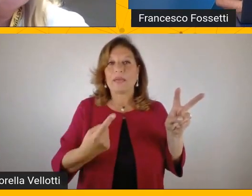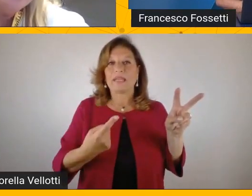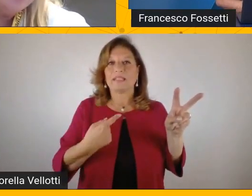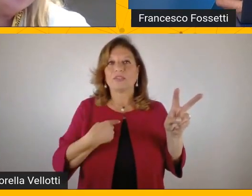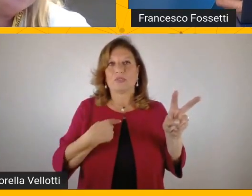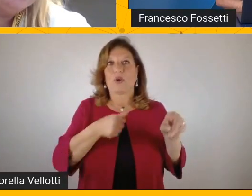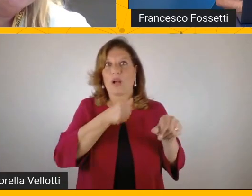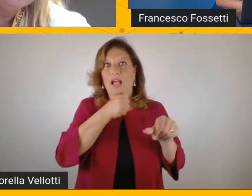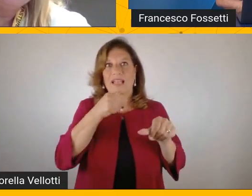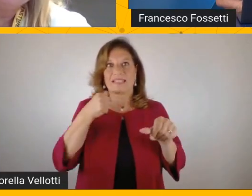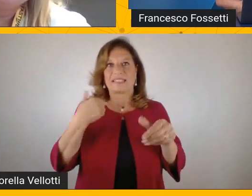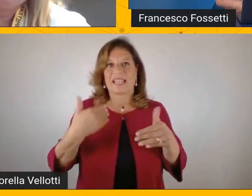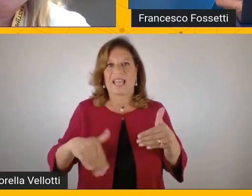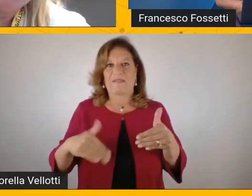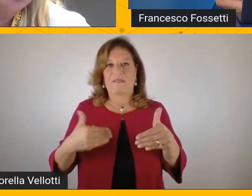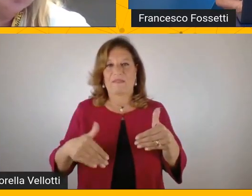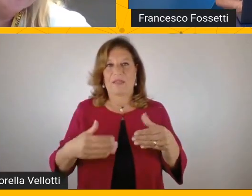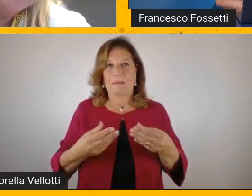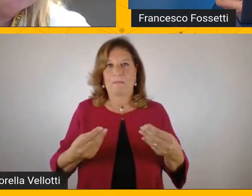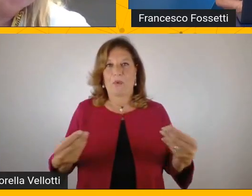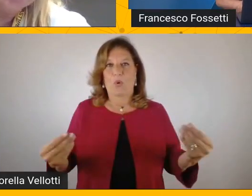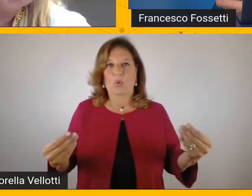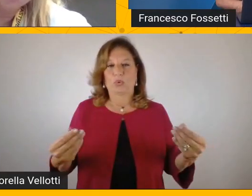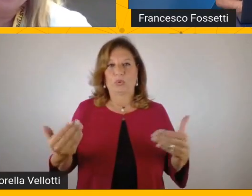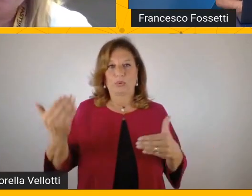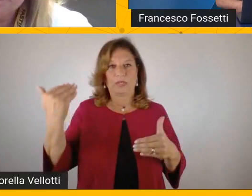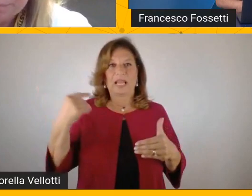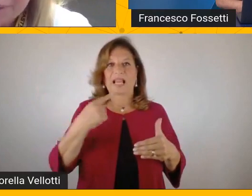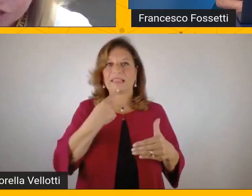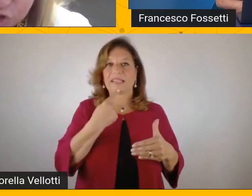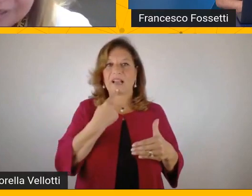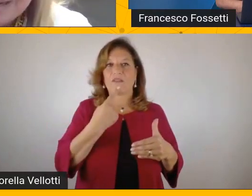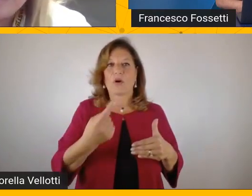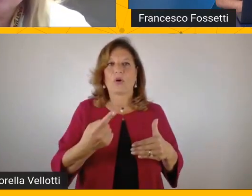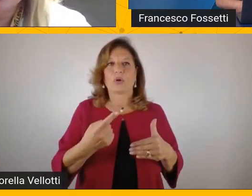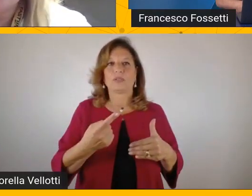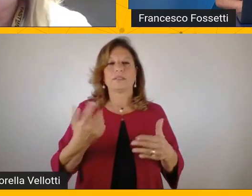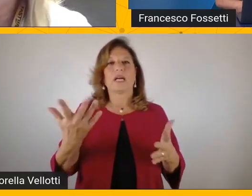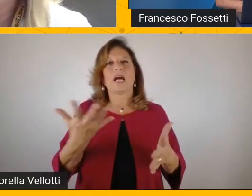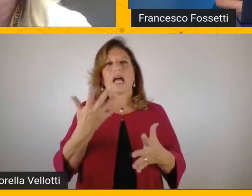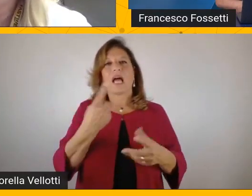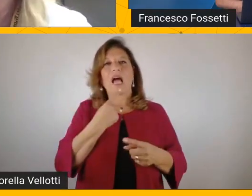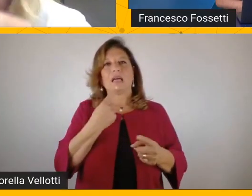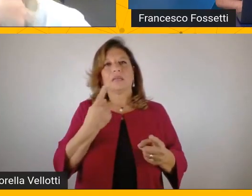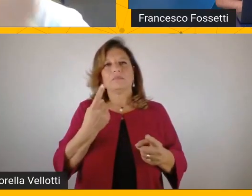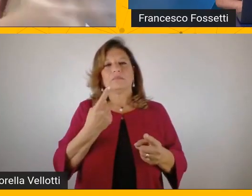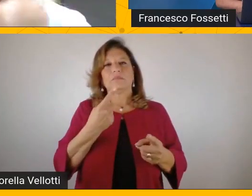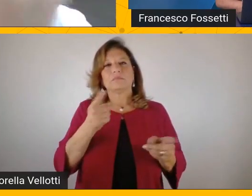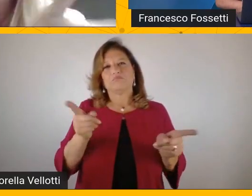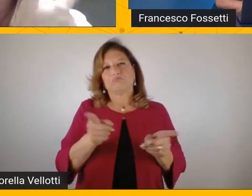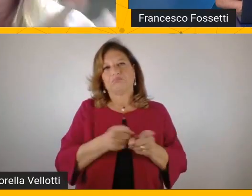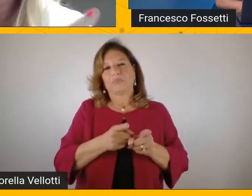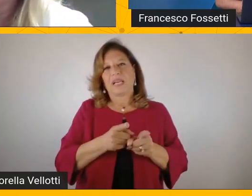secondo me molto molto utile eh l'altra volta avevamo ehm